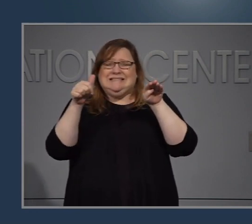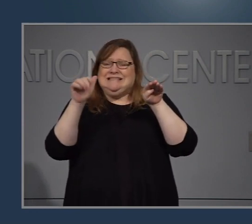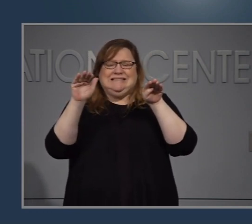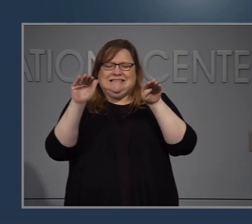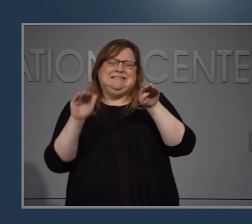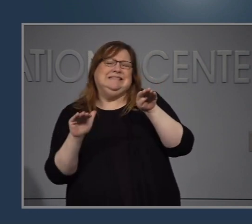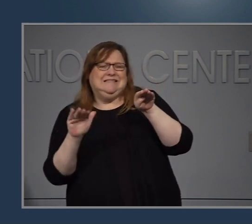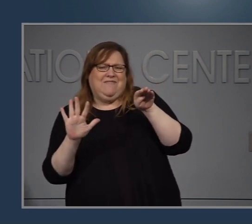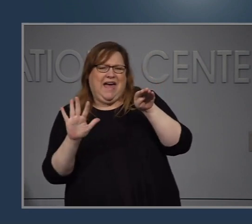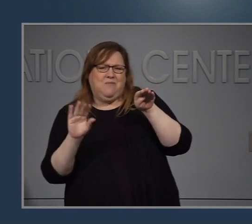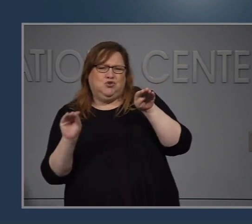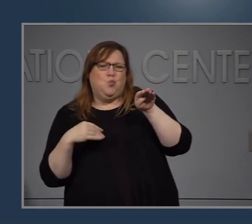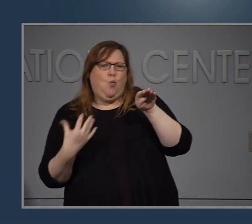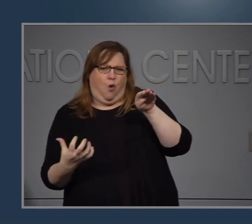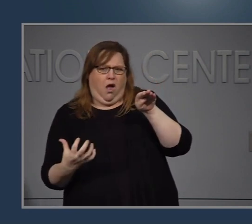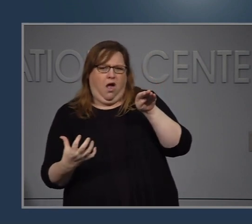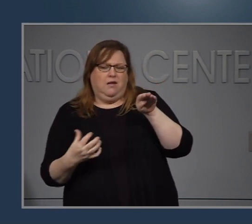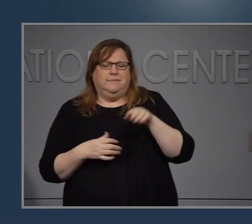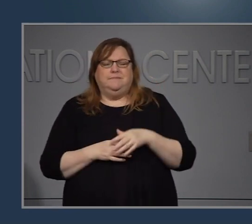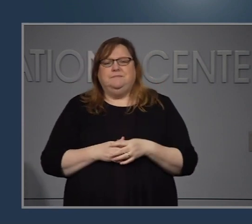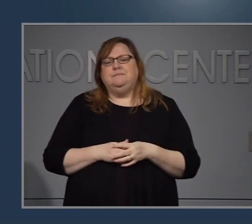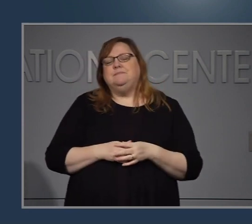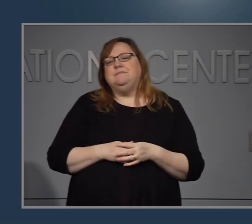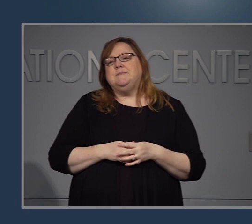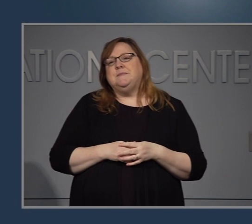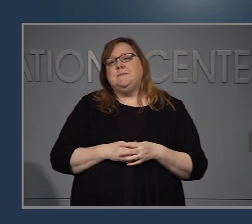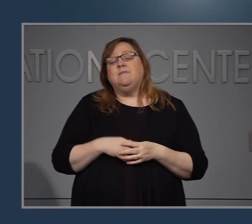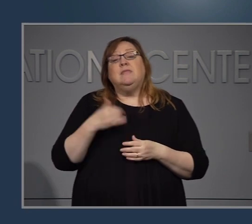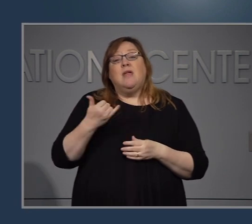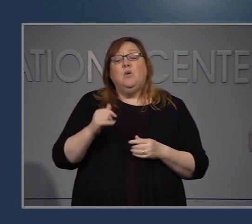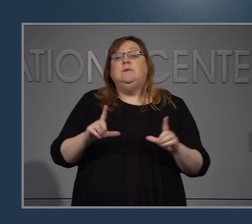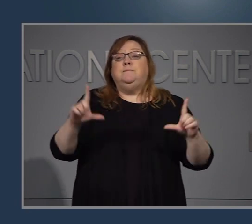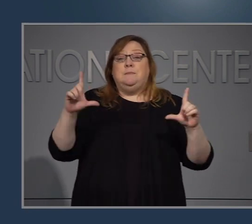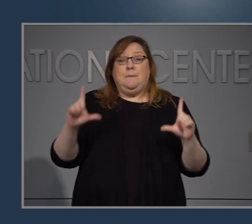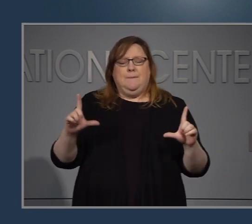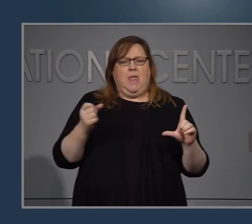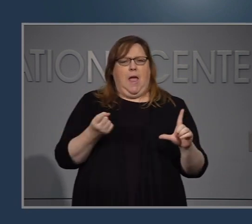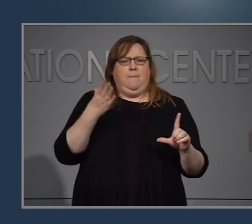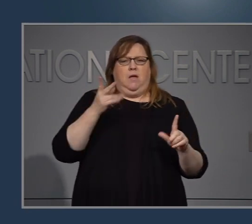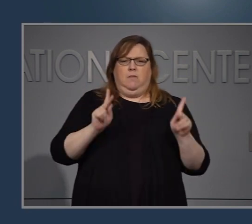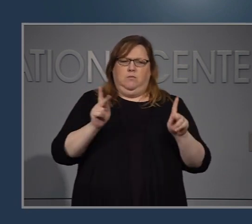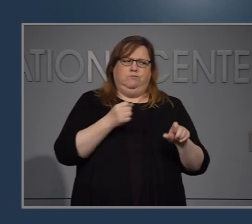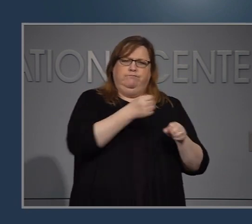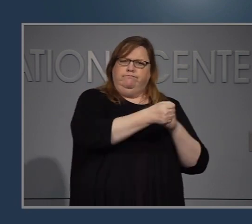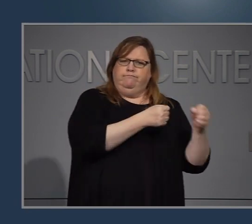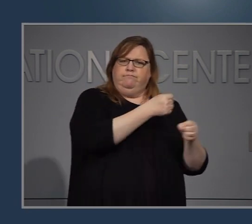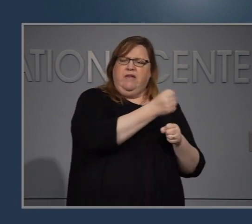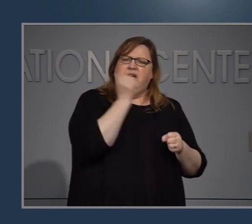La siguiente gráfica aquí es la tendencia de hospitalizaciones día tras día la línea amarilla